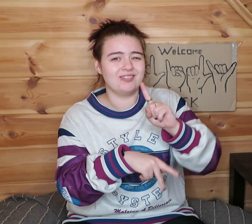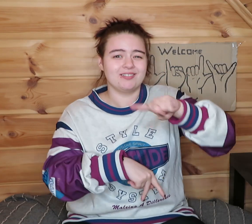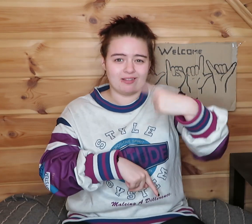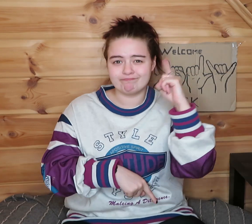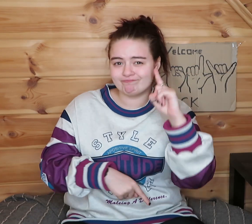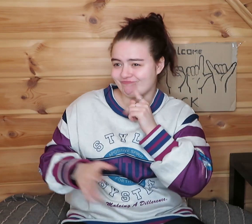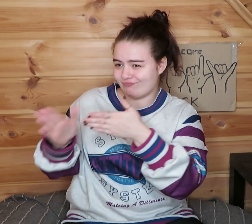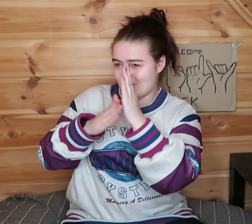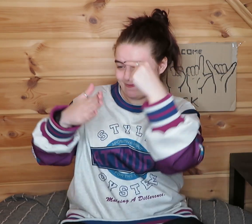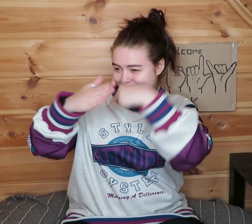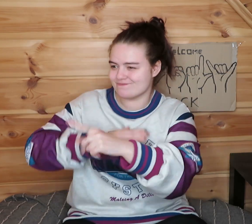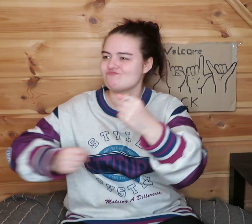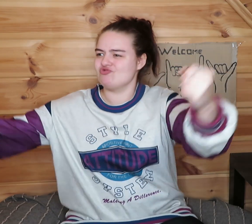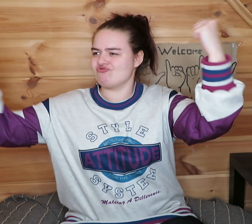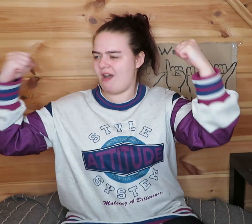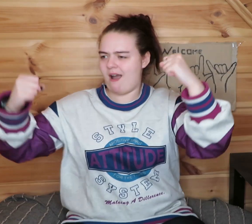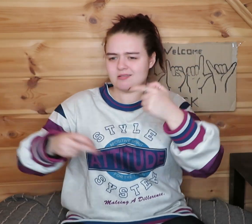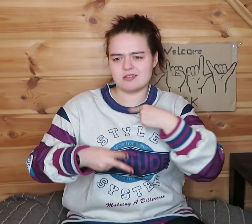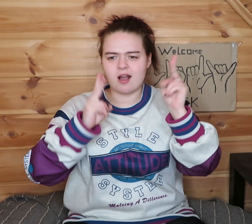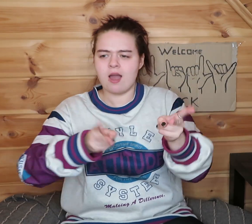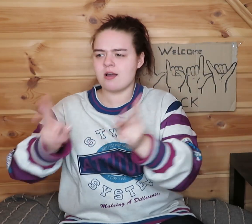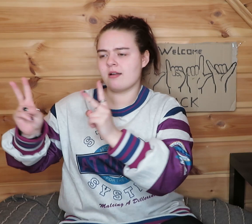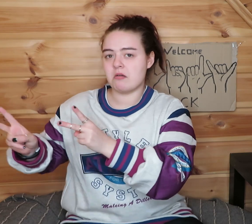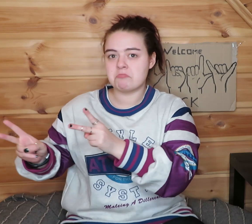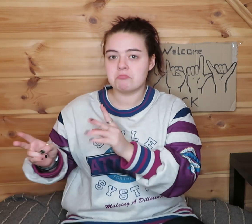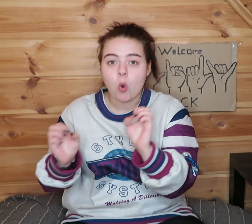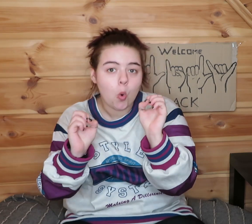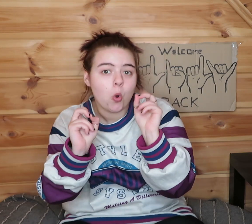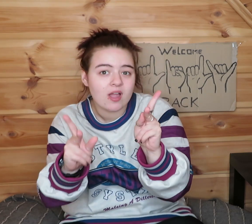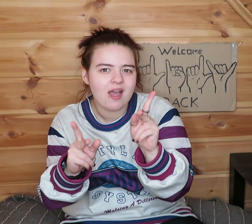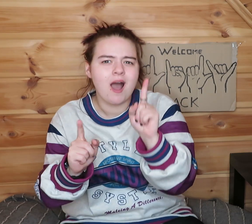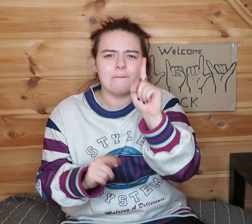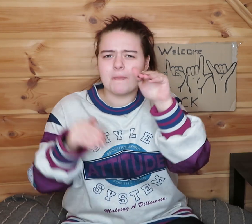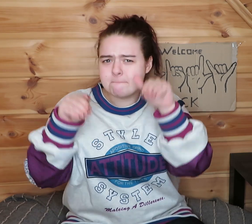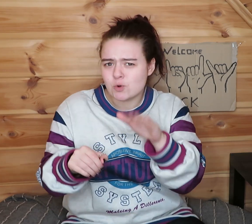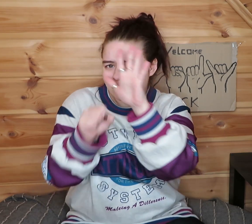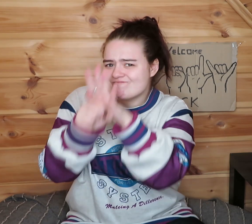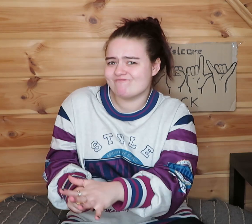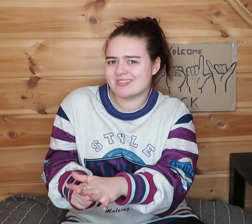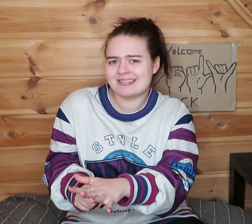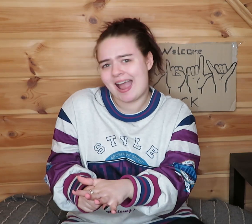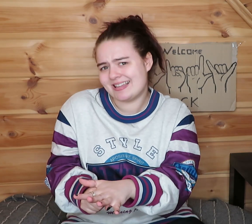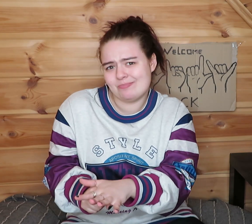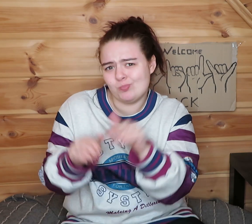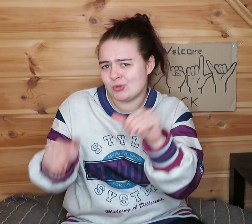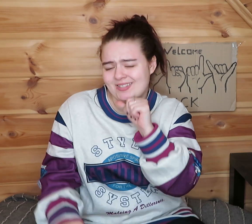In der eigenen Community aber stark sind und zeigen wollen was sie alles können. Das ist okay, aber man muss niemanden dabei unterdrücken.